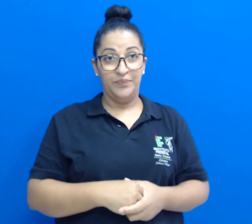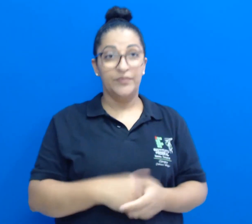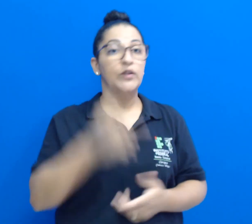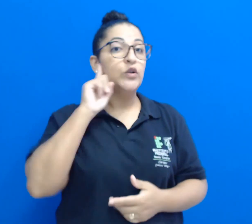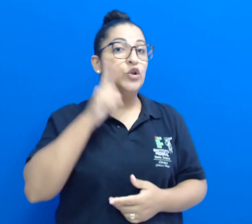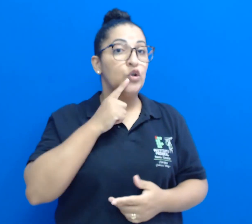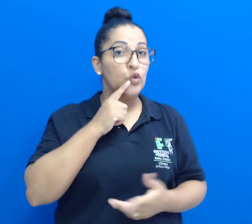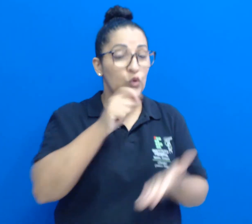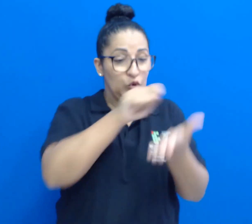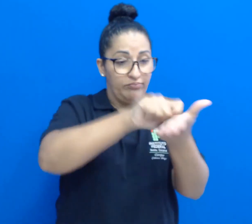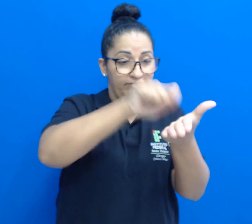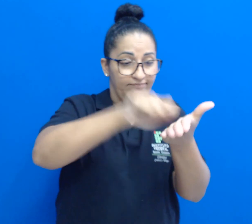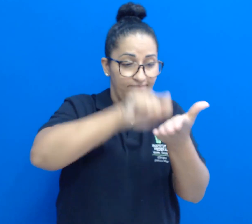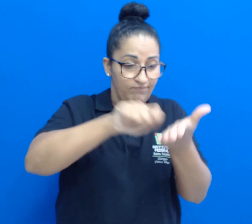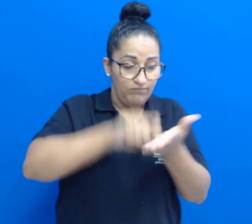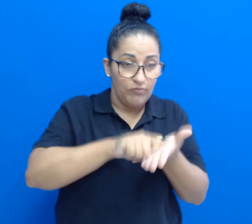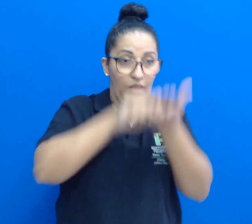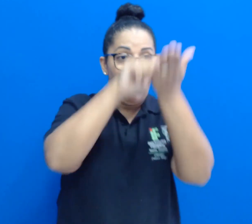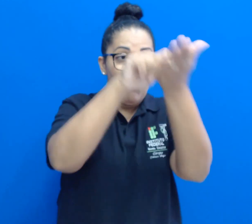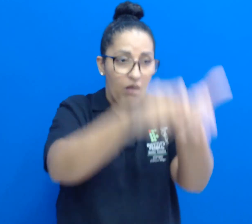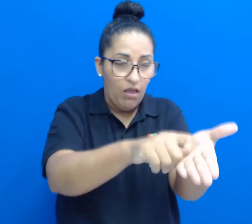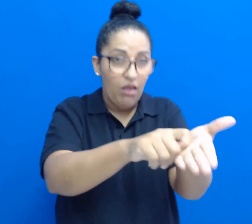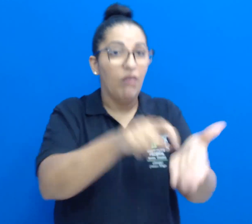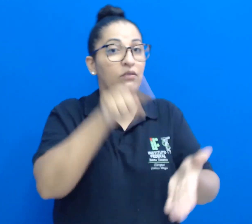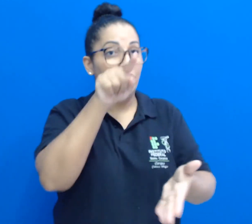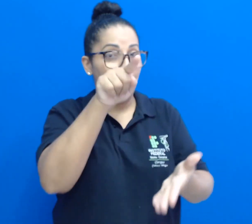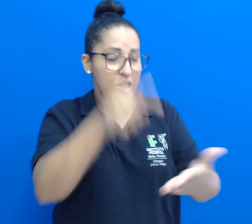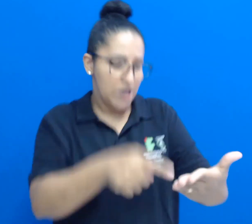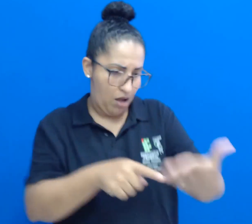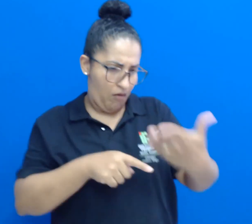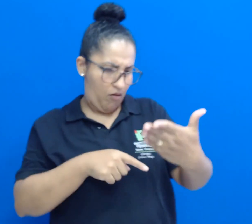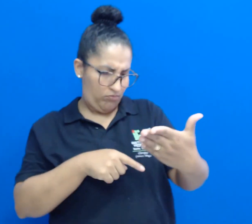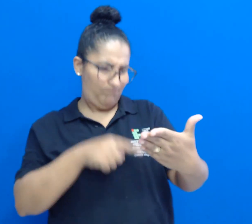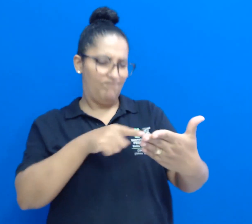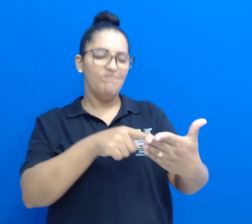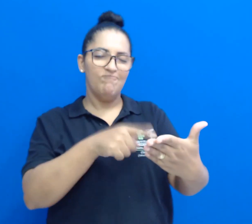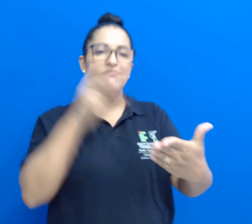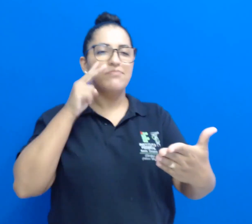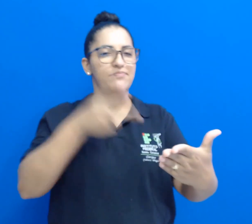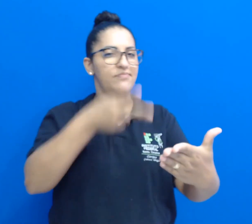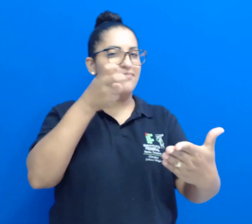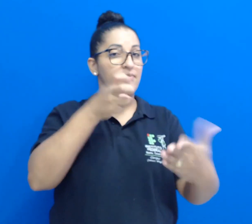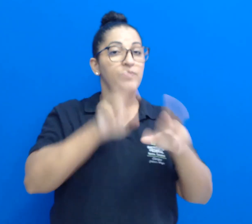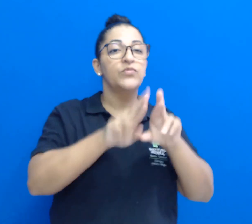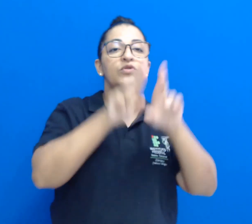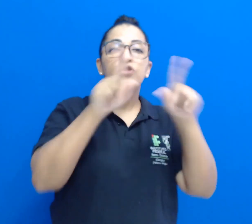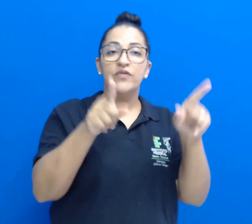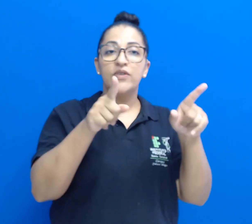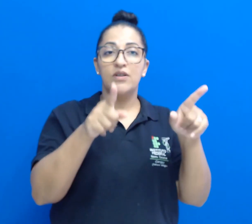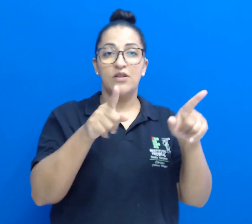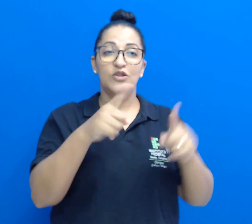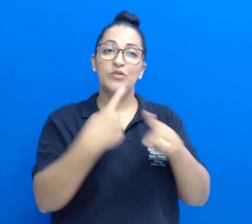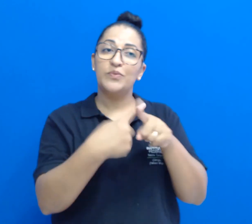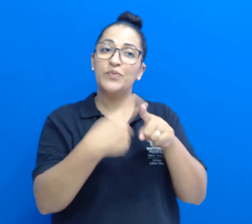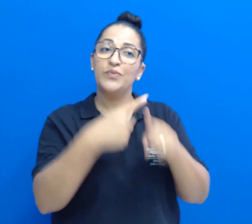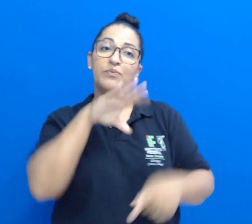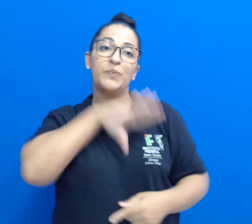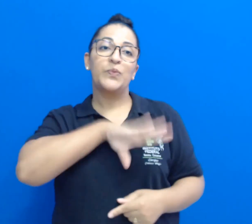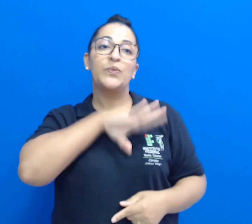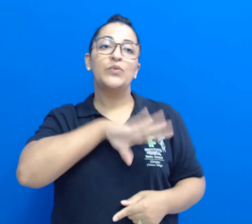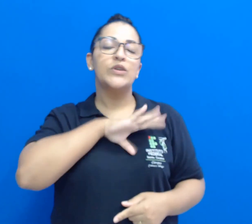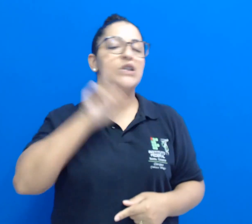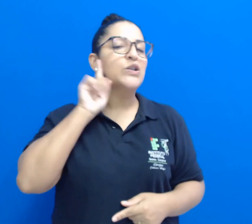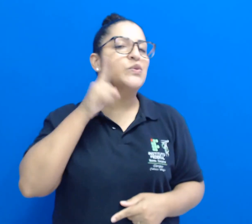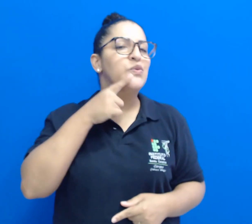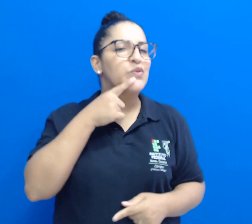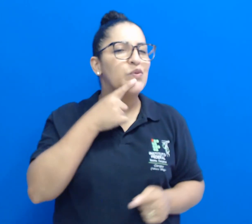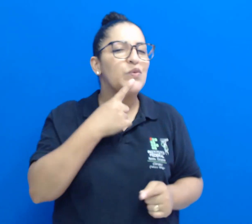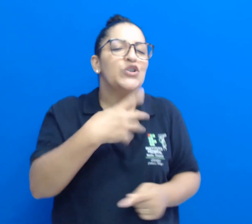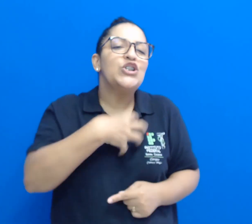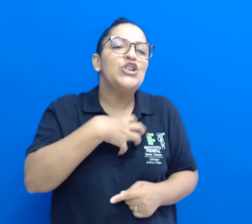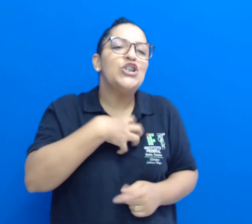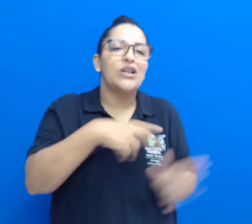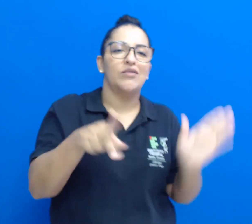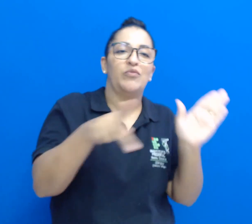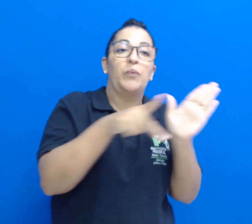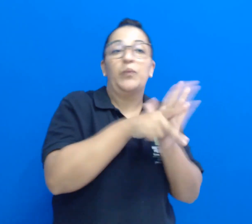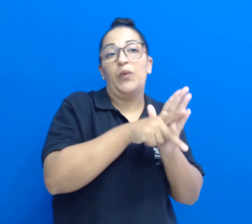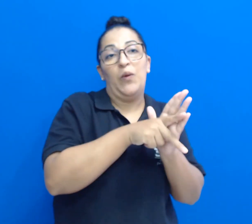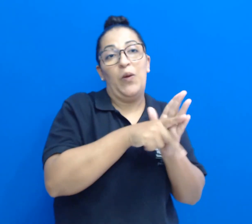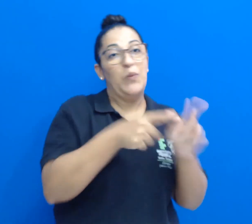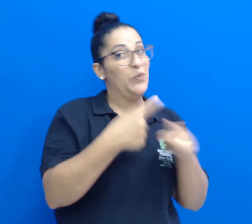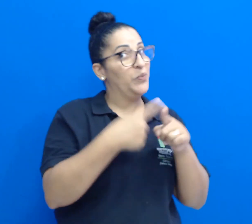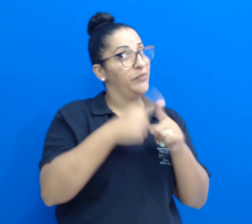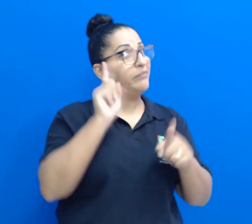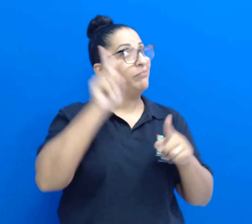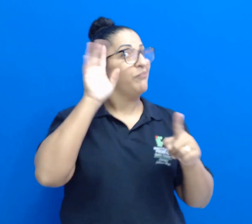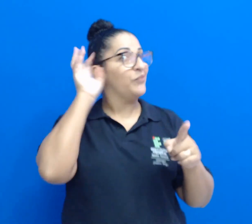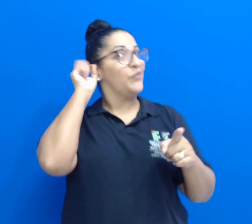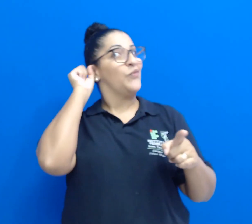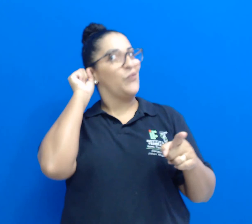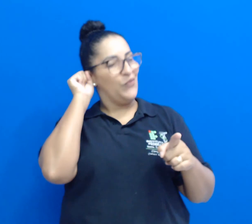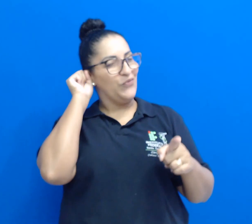Ao receber a escrita do surdo você irá notar que pode haver diferença no modo de escrever, pois o surdo tem um jeito próprio devido às barreiras auditivas.